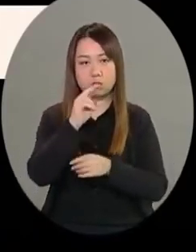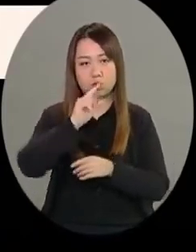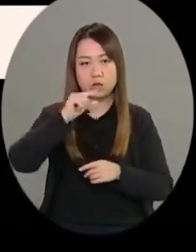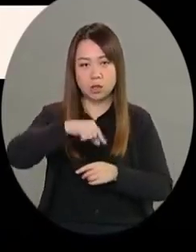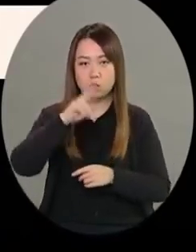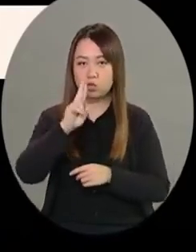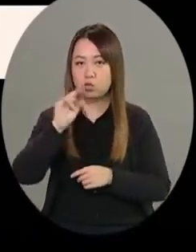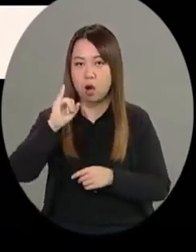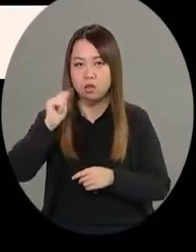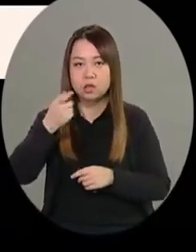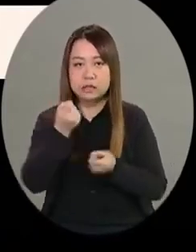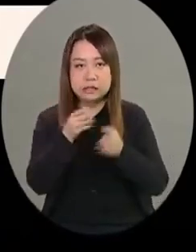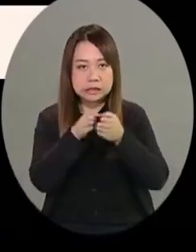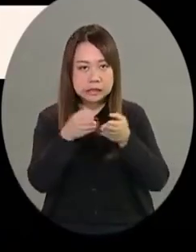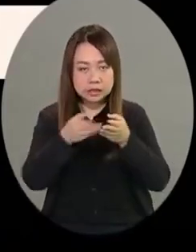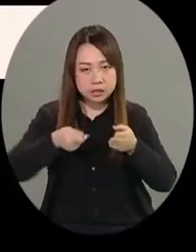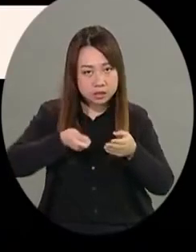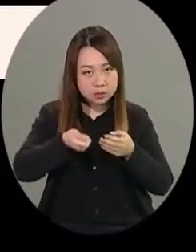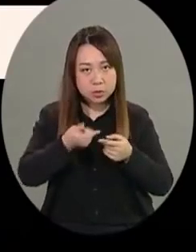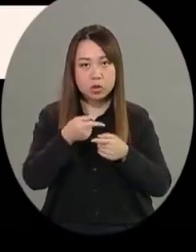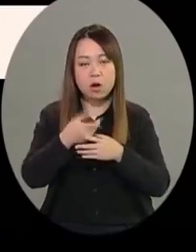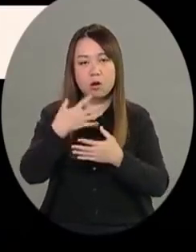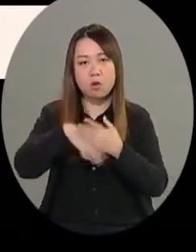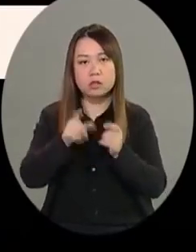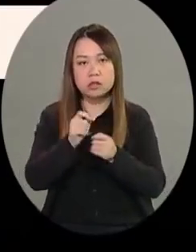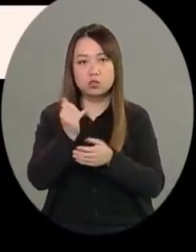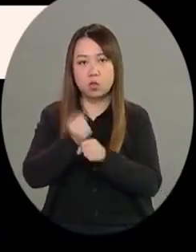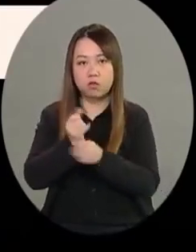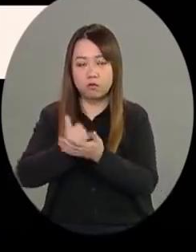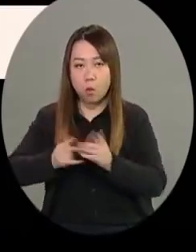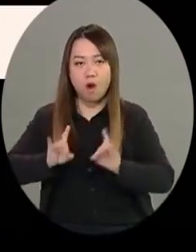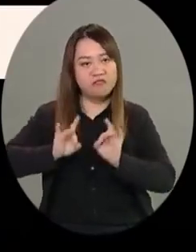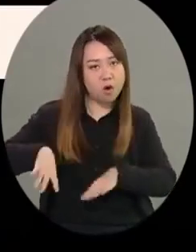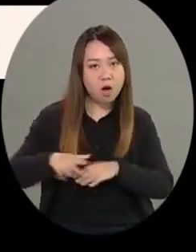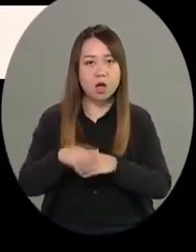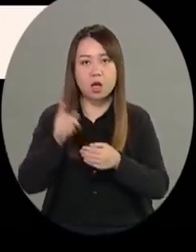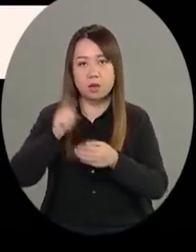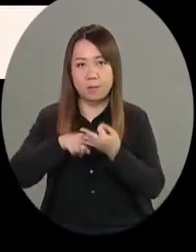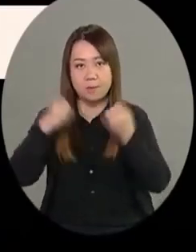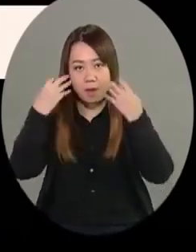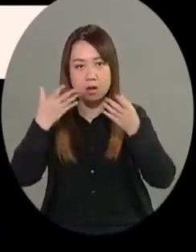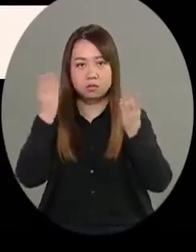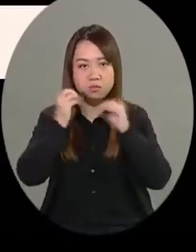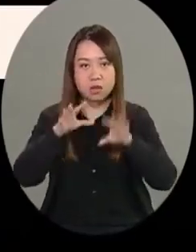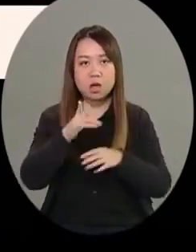在剑桥词典呢，解做辞职或者放弃 彭博呢，就用exit，可以理解为离开，退出